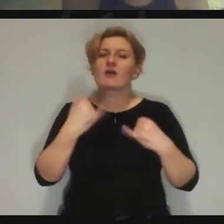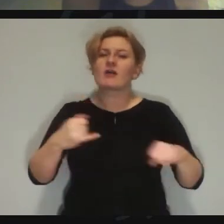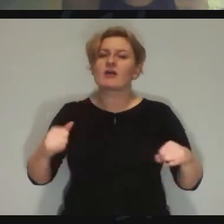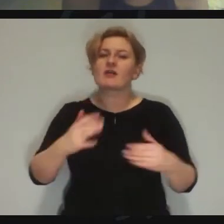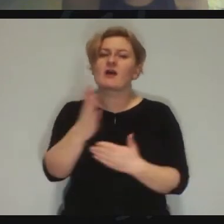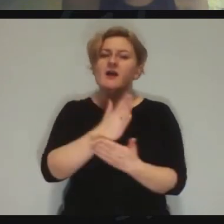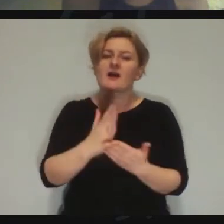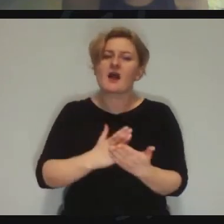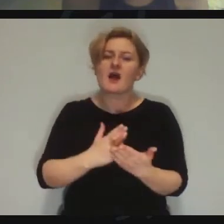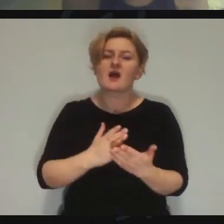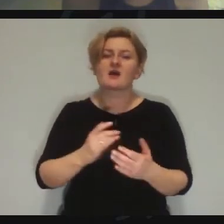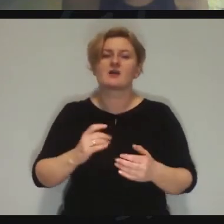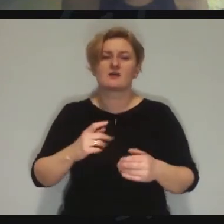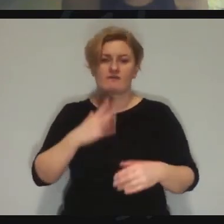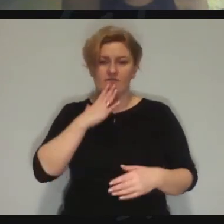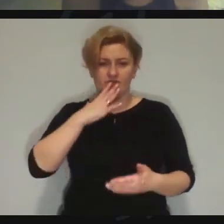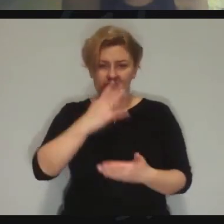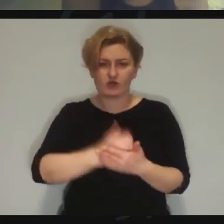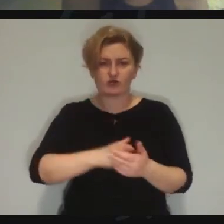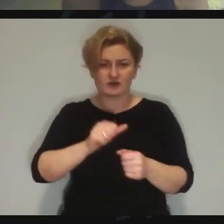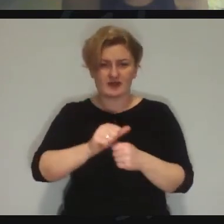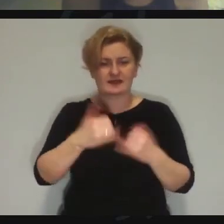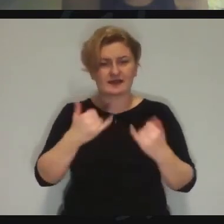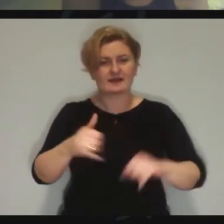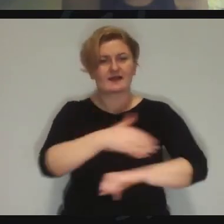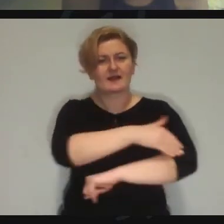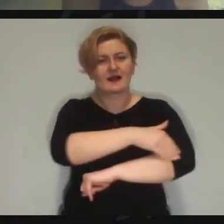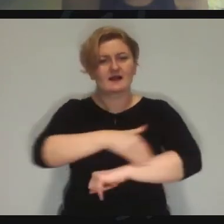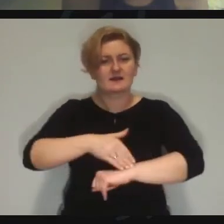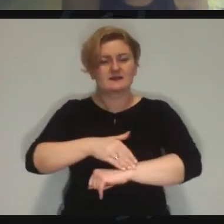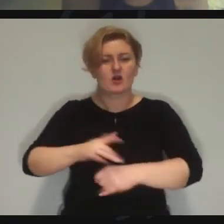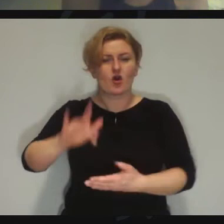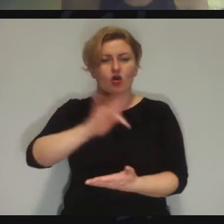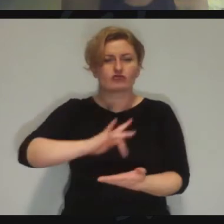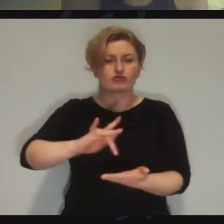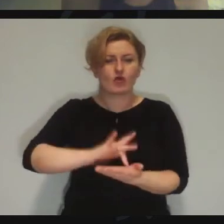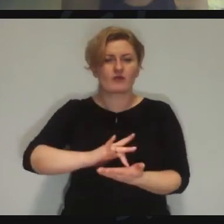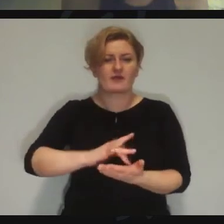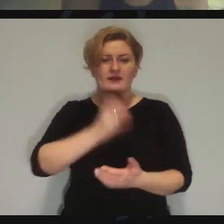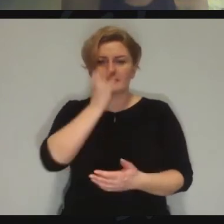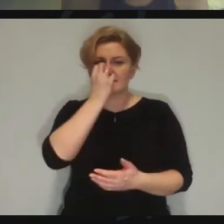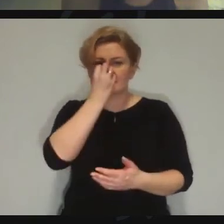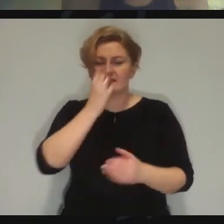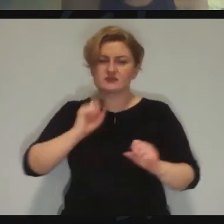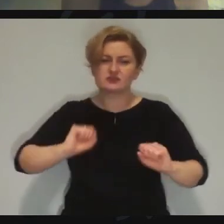Czy cyrk jest wykorzystywany do działań resocjalizacyjnych w innych ośrodkach?